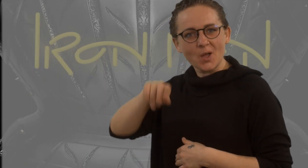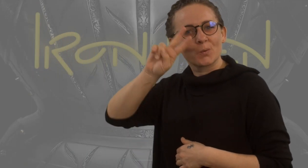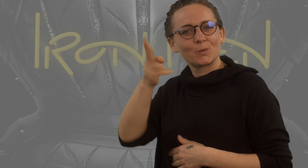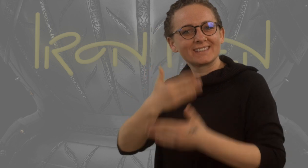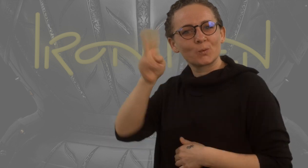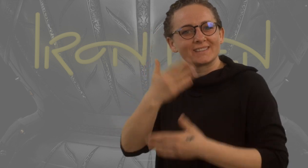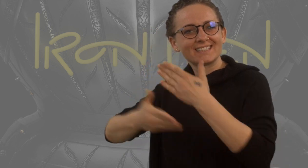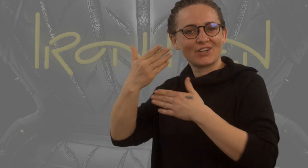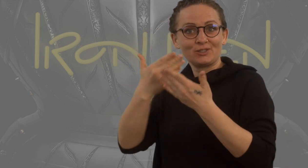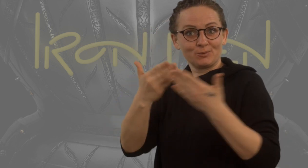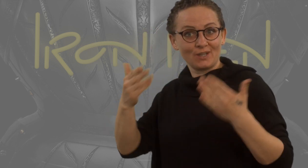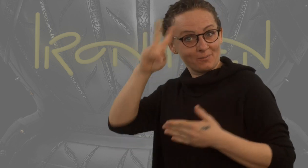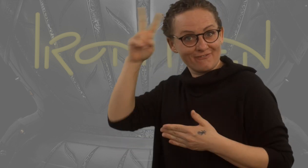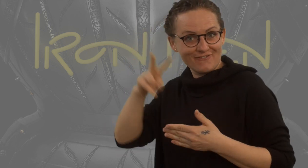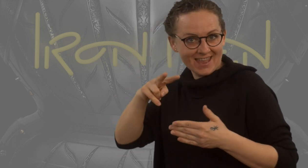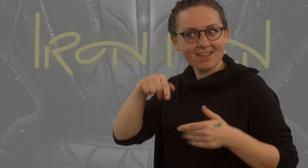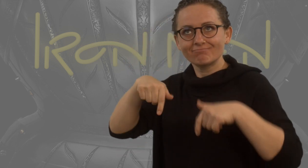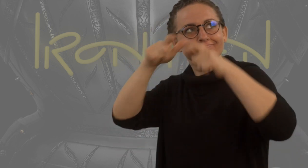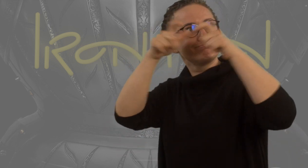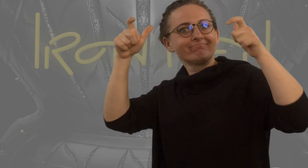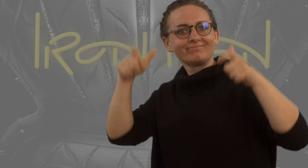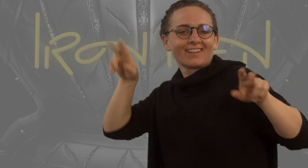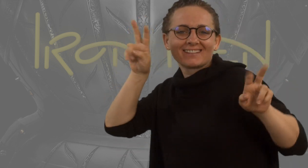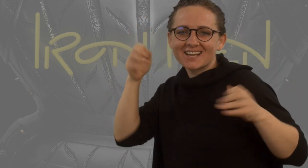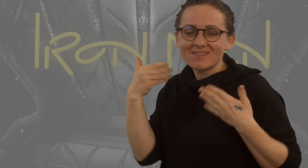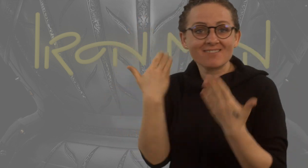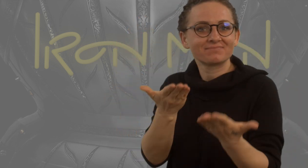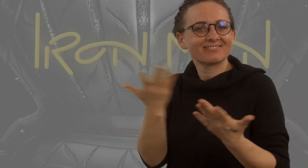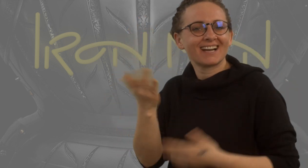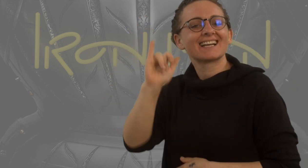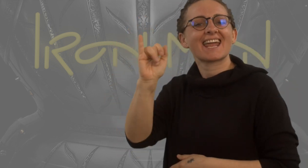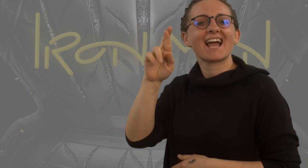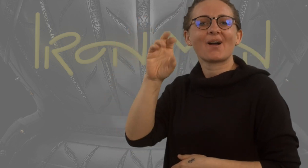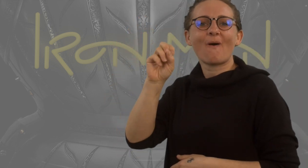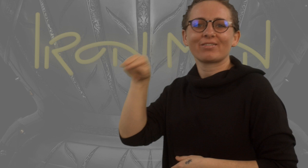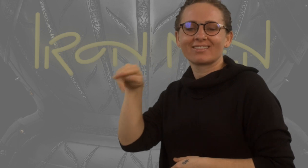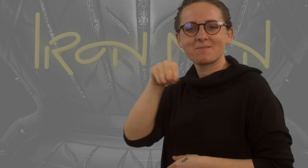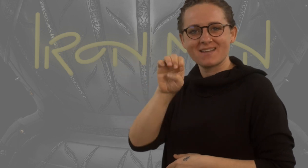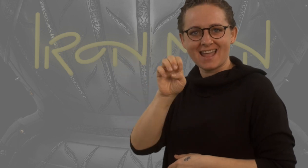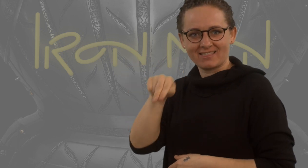Jetzt im Kunsthistorischen Museum Wien: Iron men.